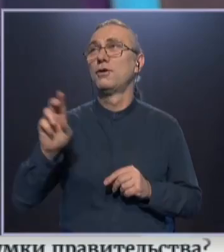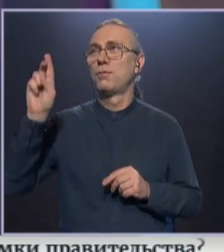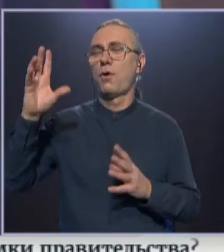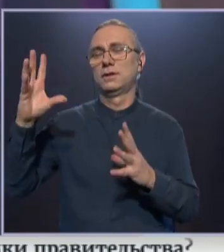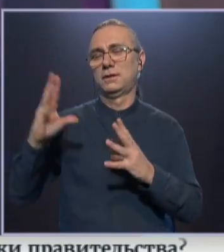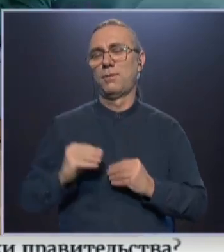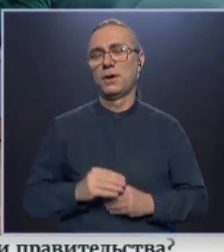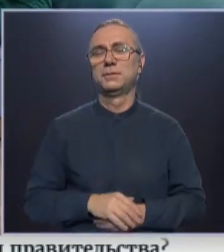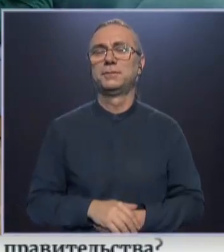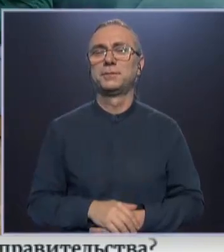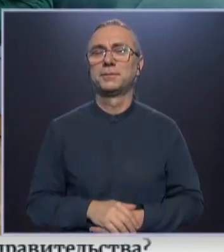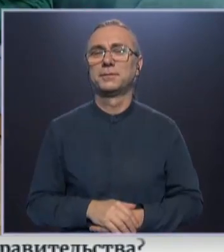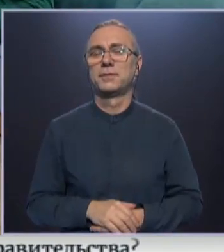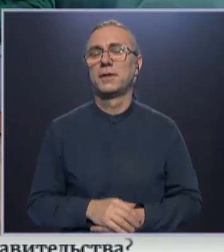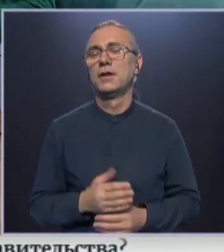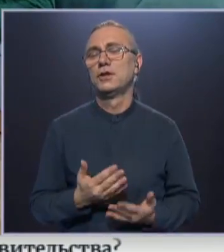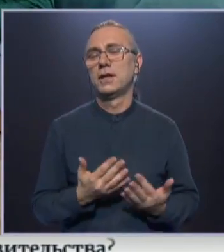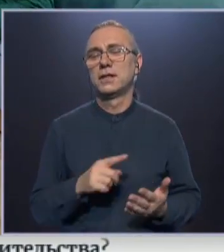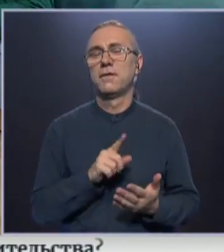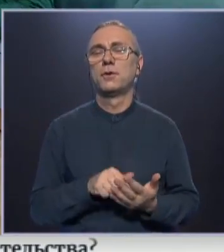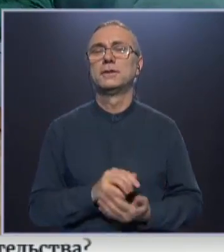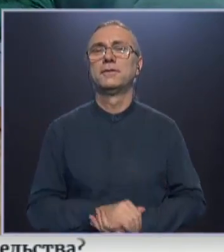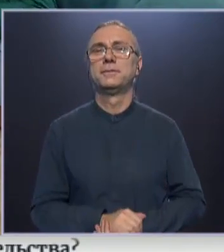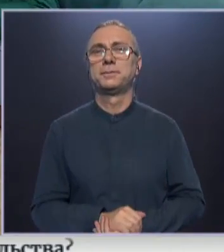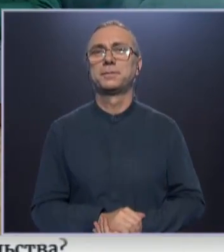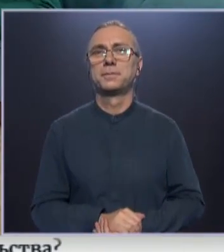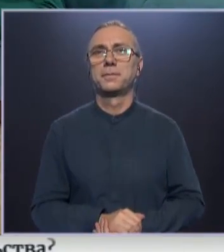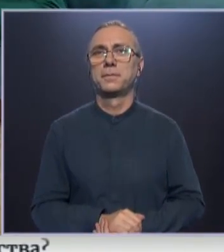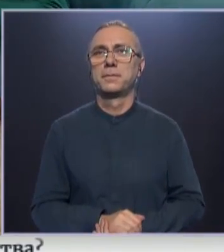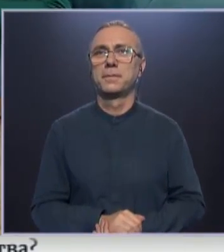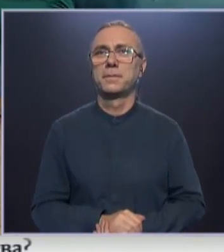обещала у нас сегодня несколько Здравствуйте У меня вопрос